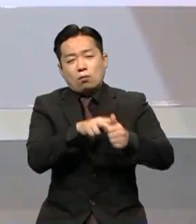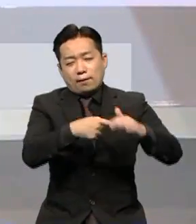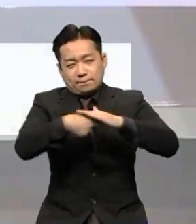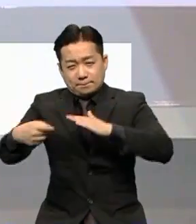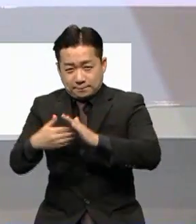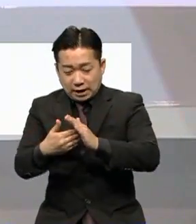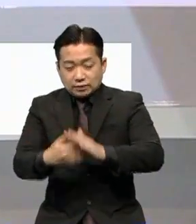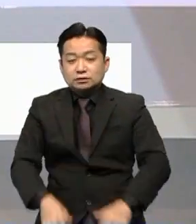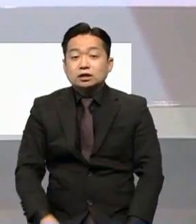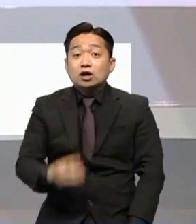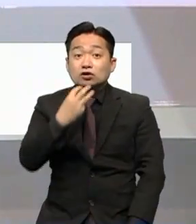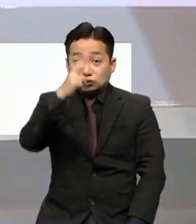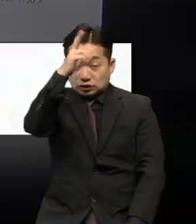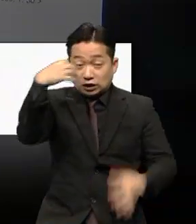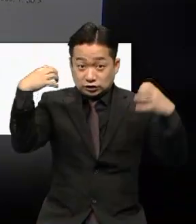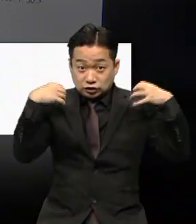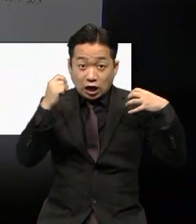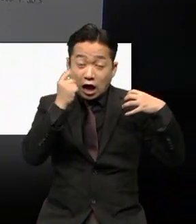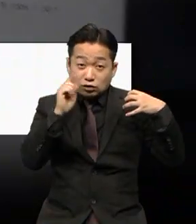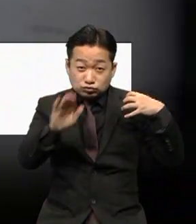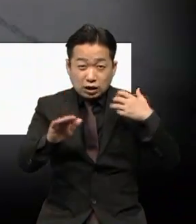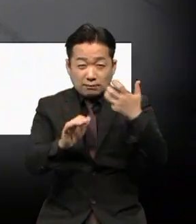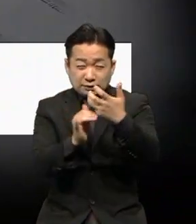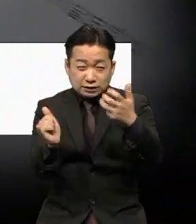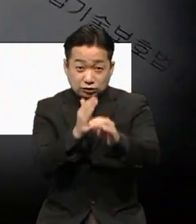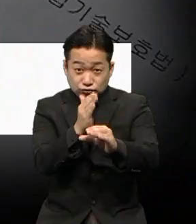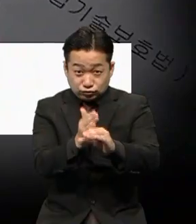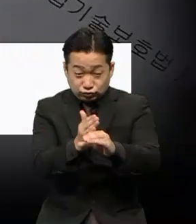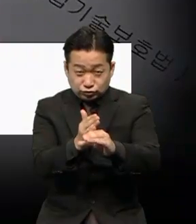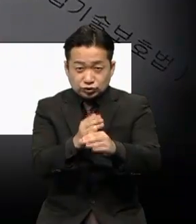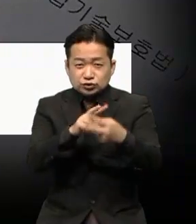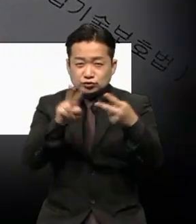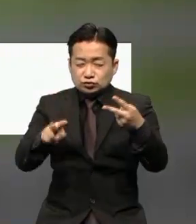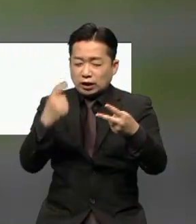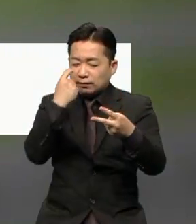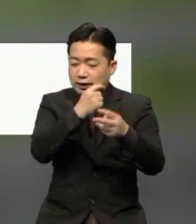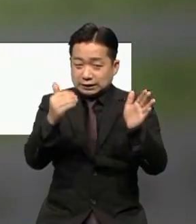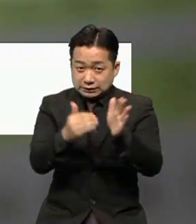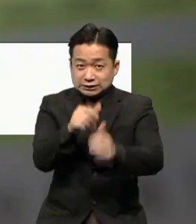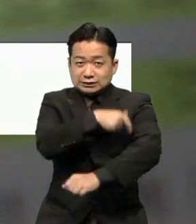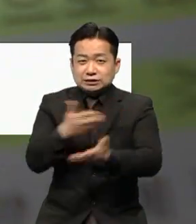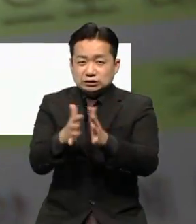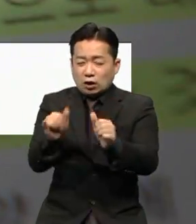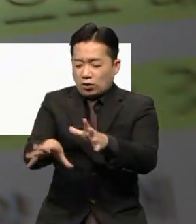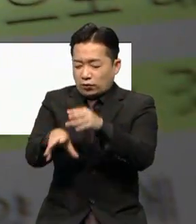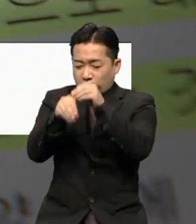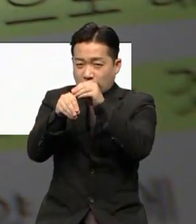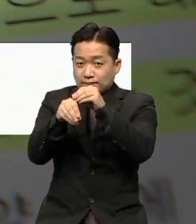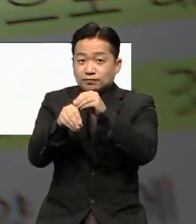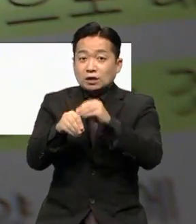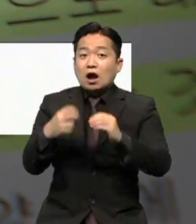서울경찰청 안모 수사대는 다음 달 중 80여 명의 입건자 중에 혐의가 입증된 임직원들을 줄여 기소 의견으로 검찰에 넘길 계획입니다.